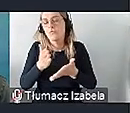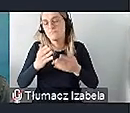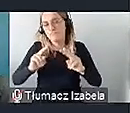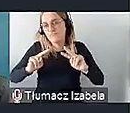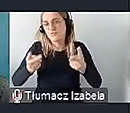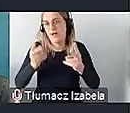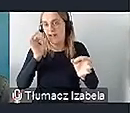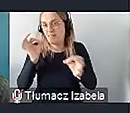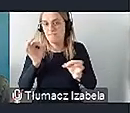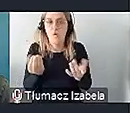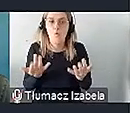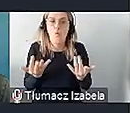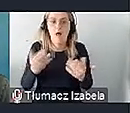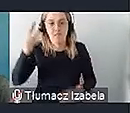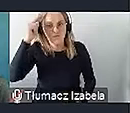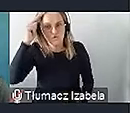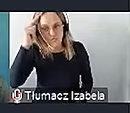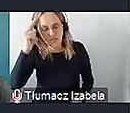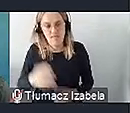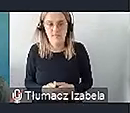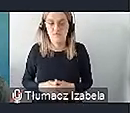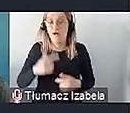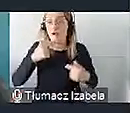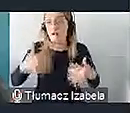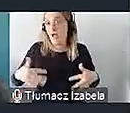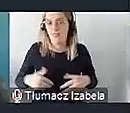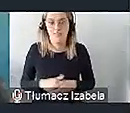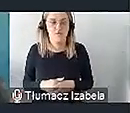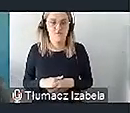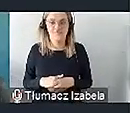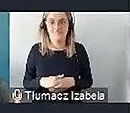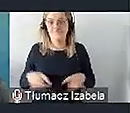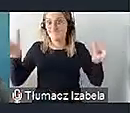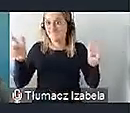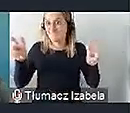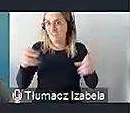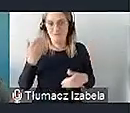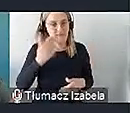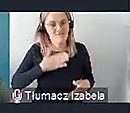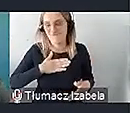ułatwić zrozumienie. "Radość". Bardzo piękne hasło nam się pojawiło w samym środku.